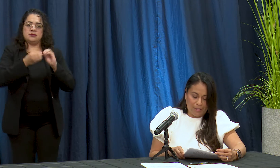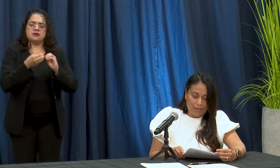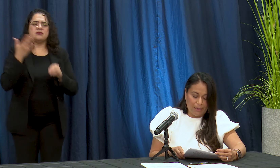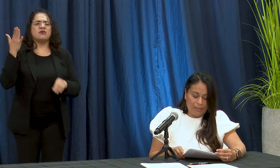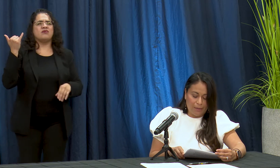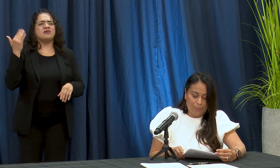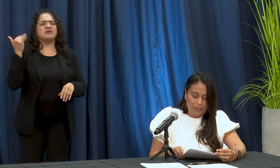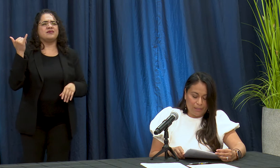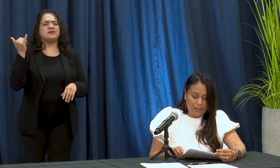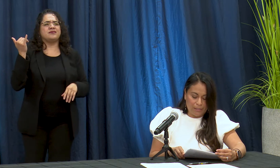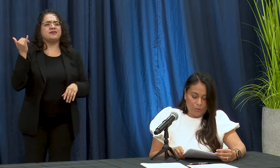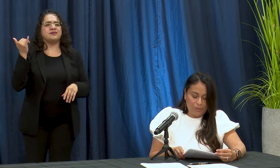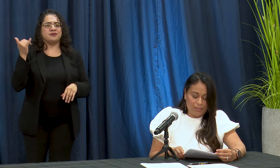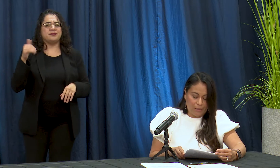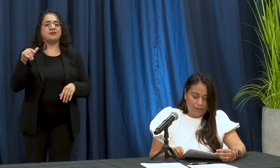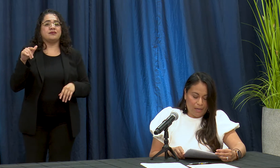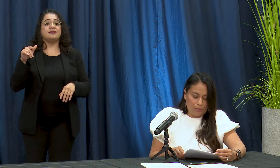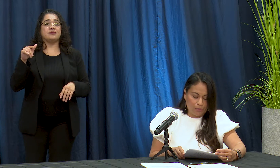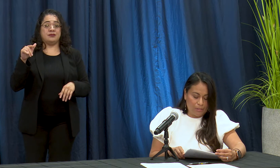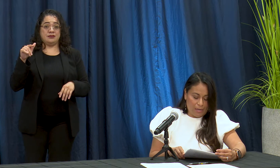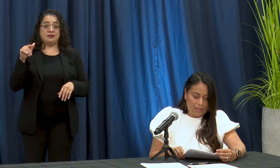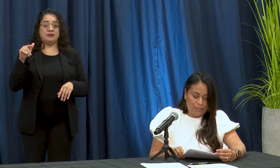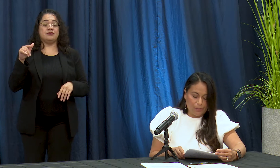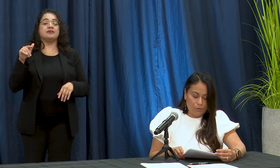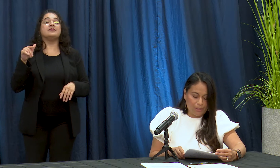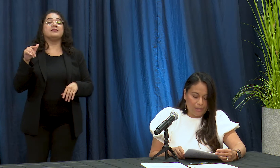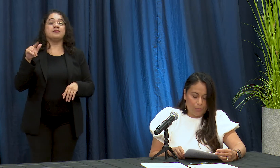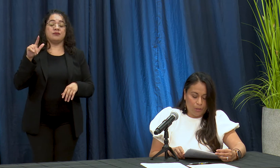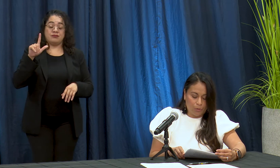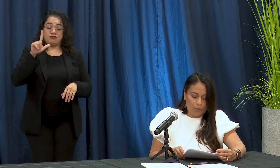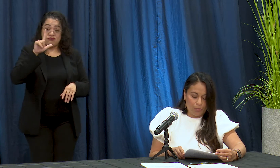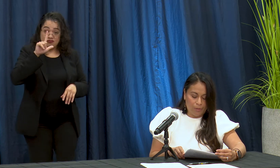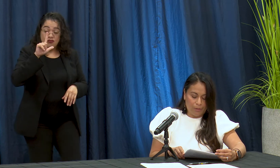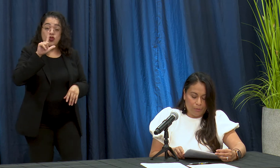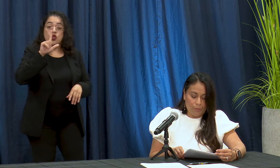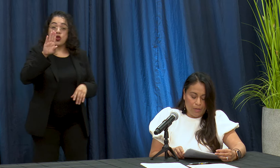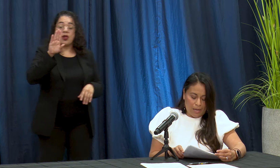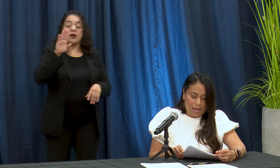gran parte de esto SE debe a loss a trousseaus del laboratorio debido a la